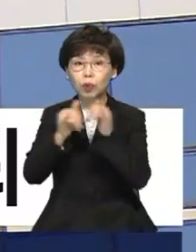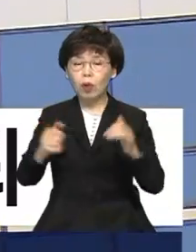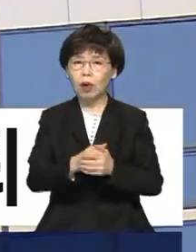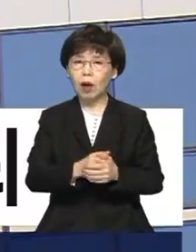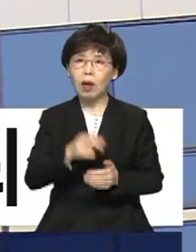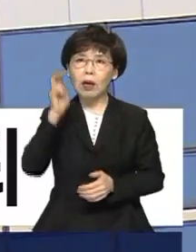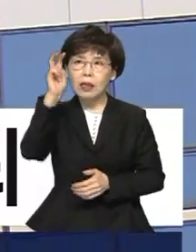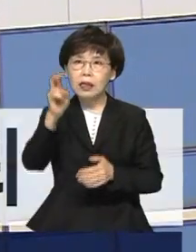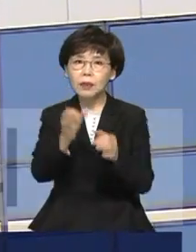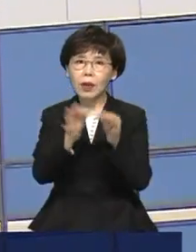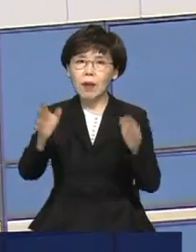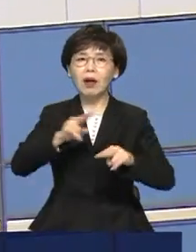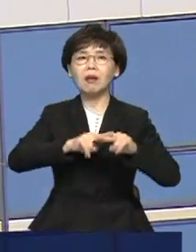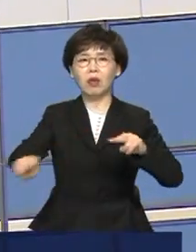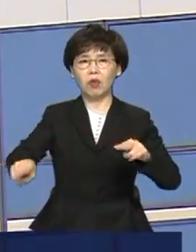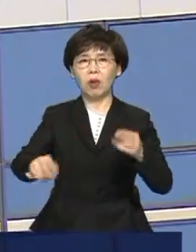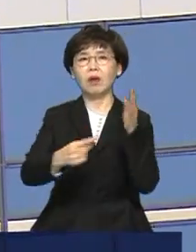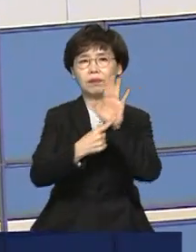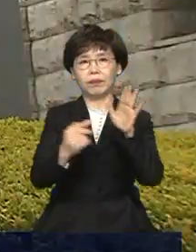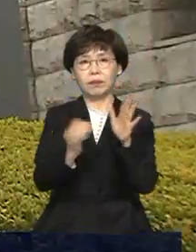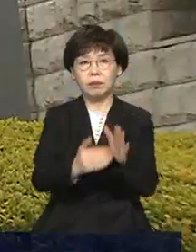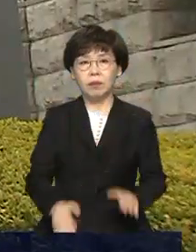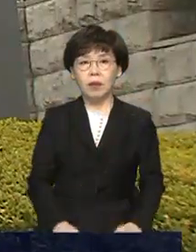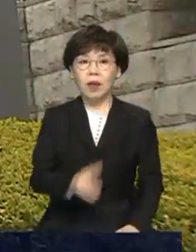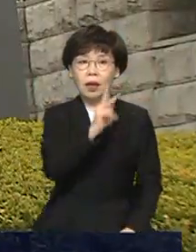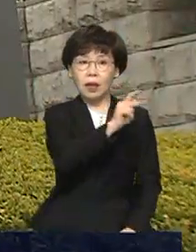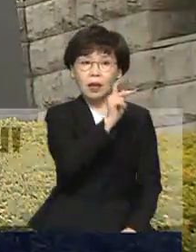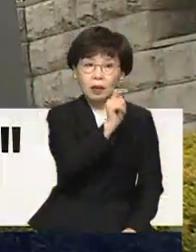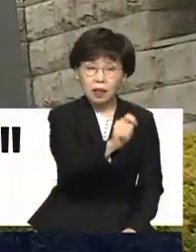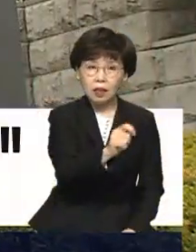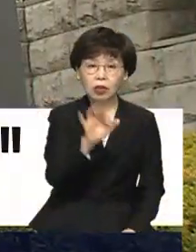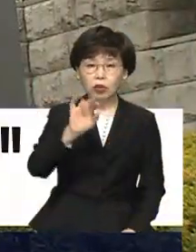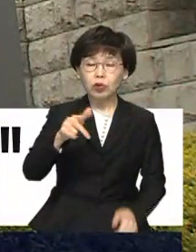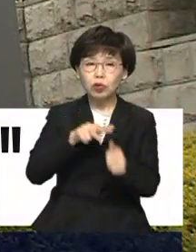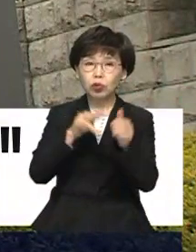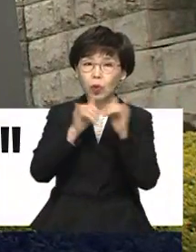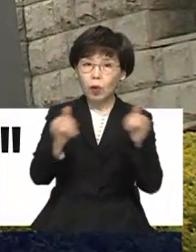20일 만에 사퇴한 겁니다. KT는 윤 후보가 주요 이해관계자들의 기대